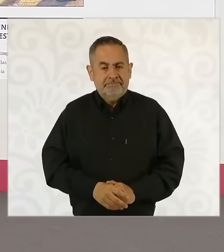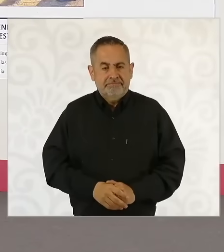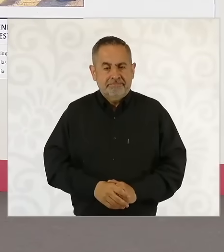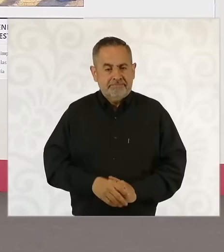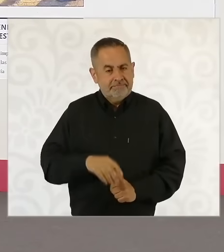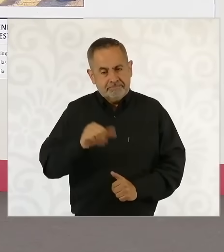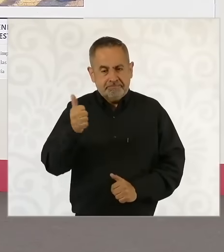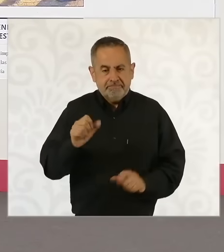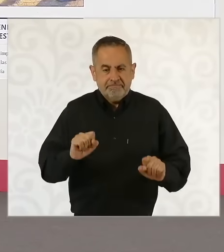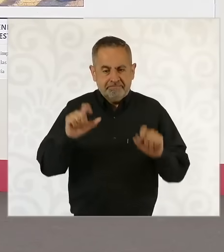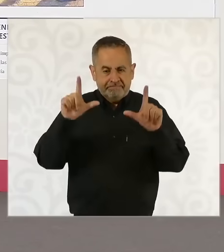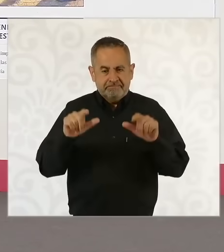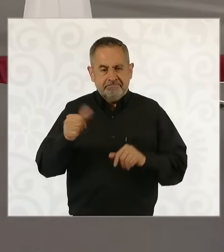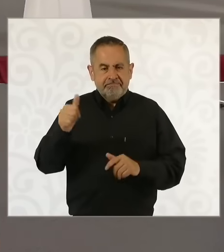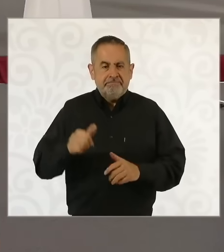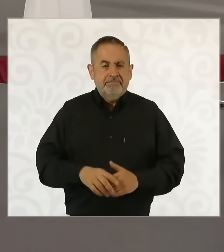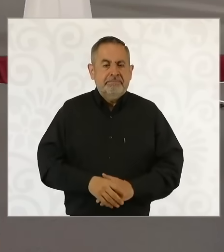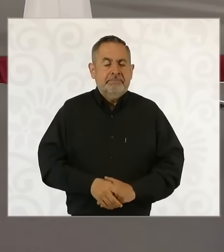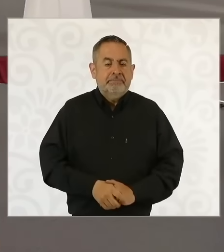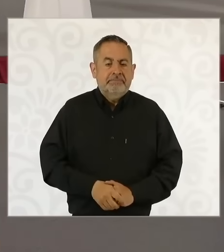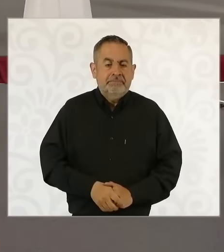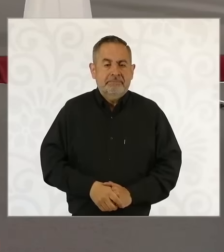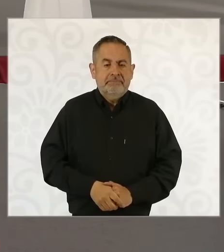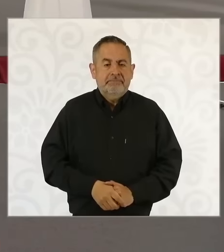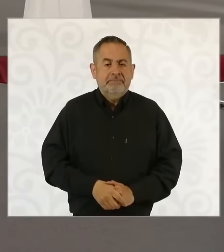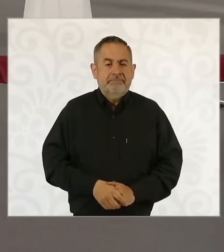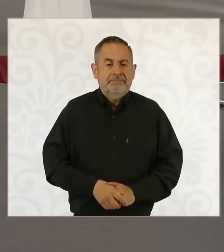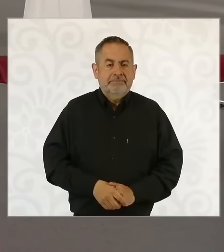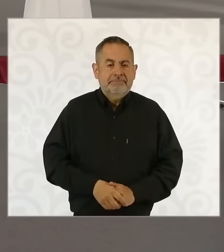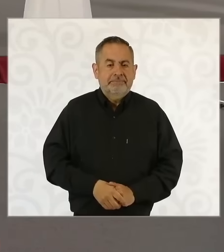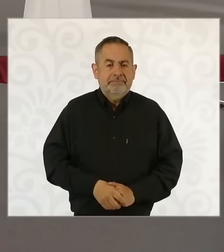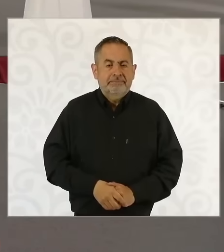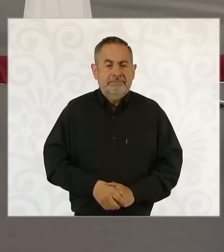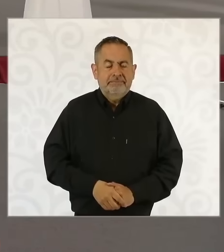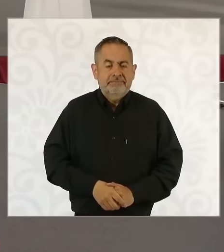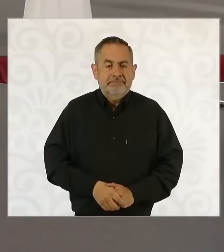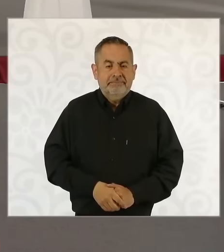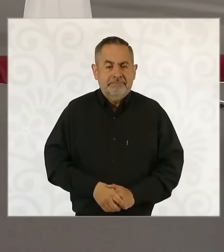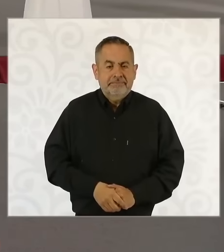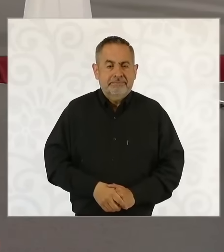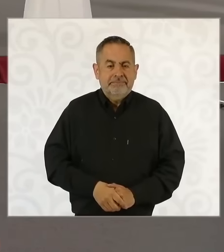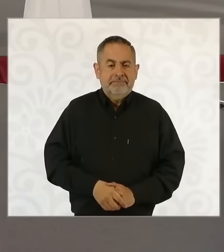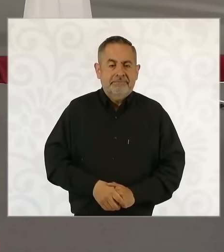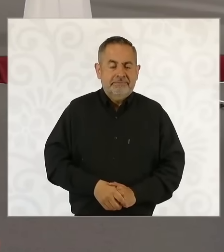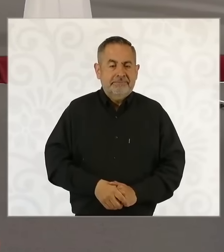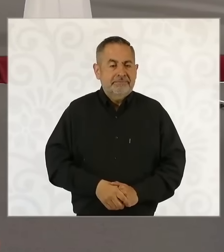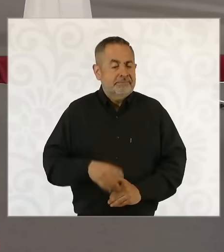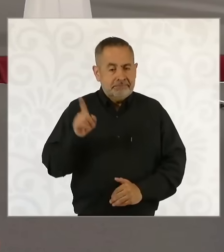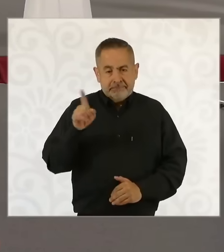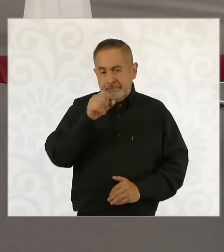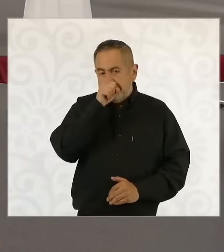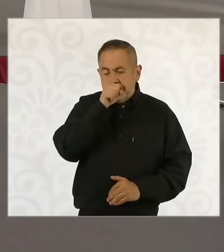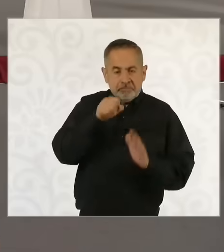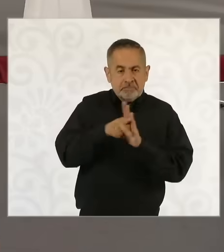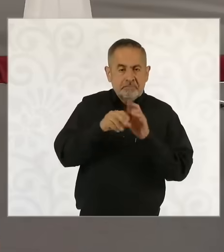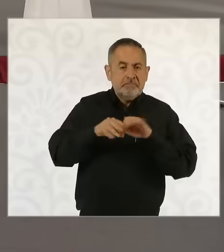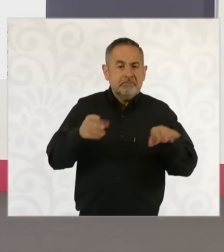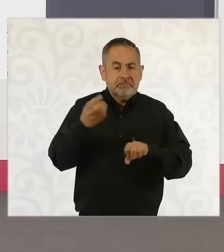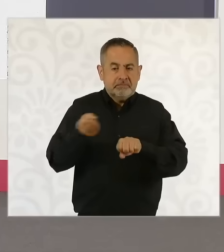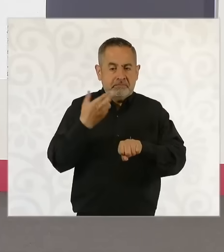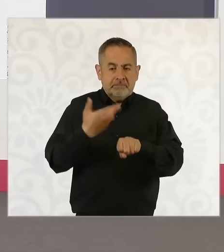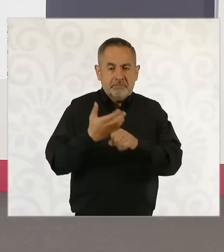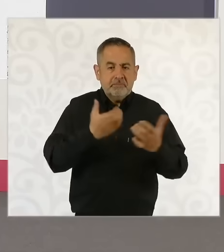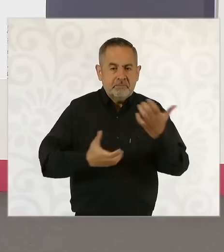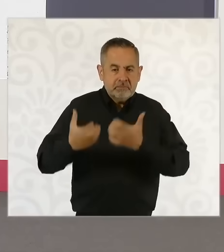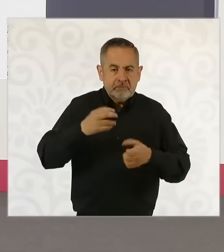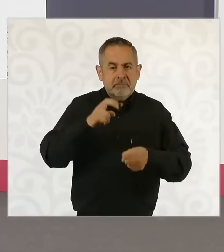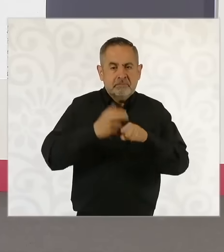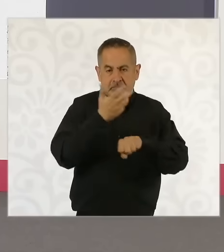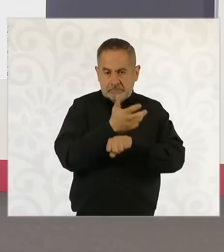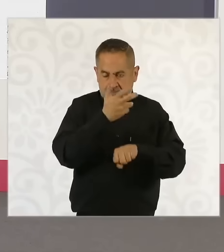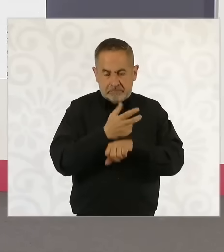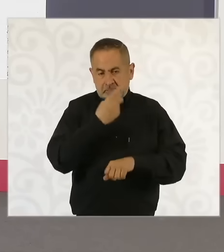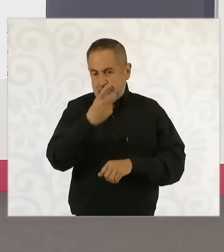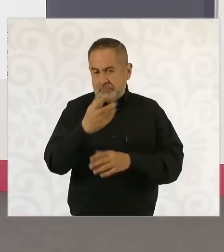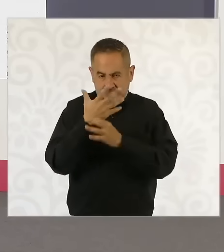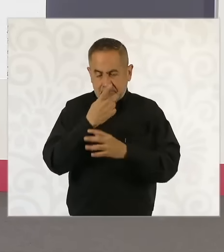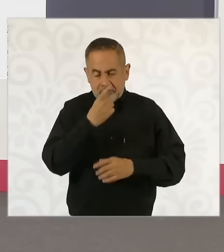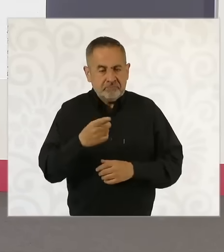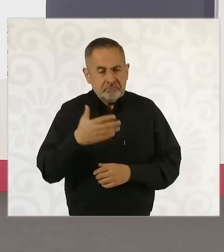nota este es el secretario de comercio de Estados Unidos como saben Marcelo